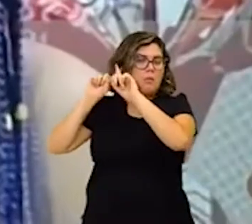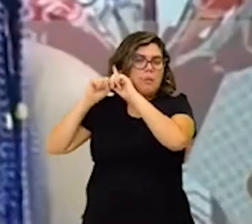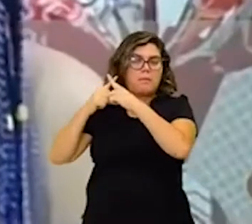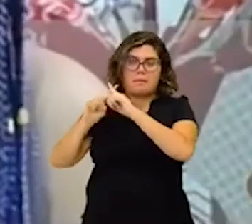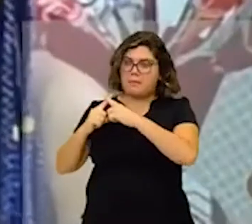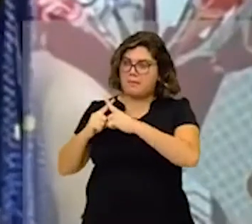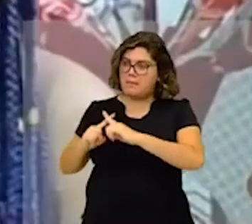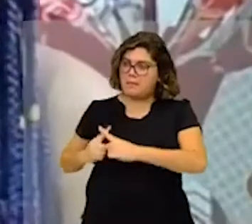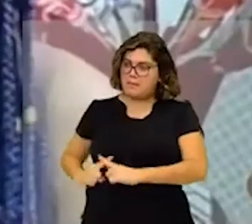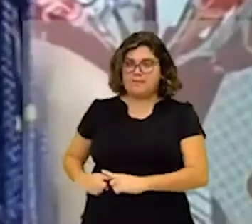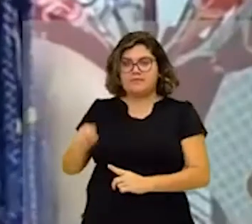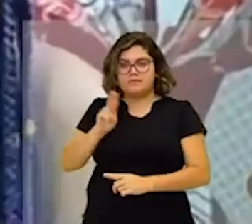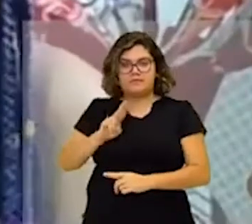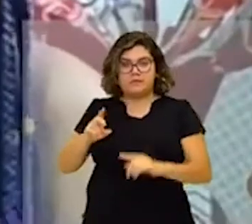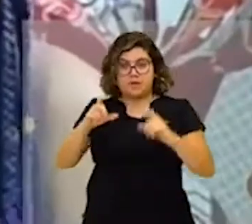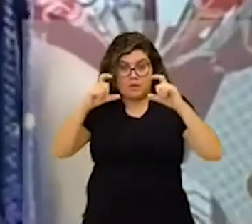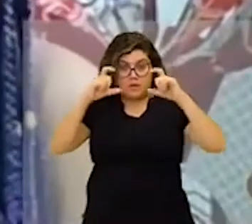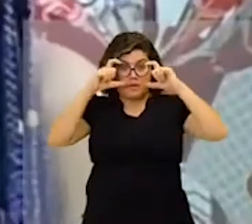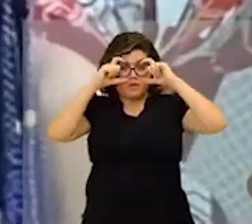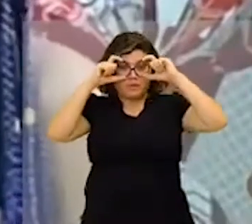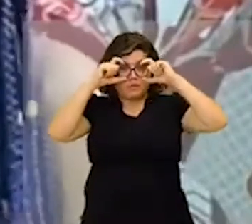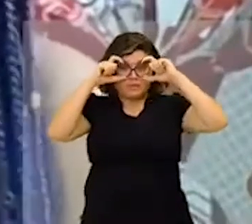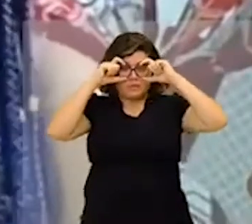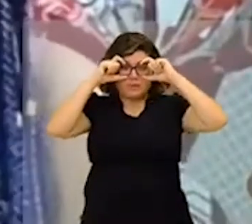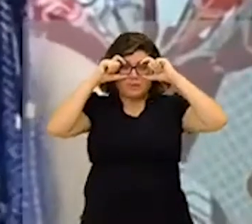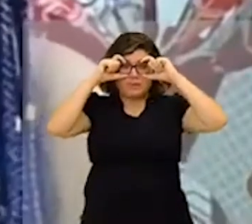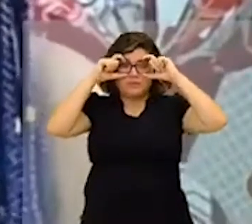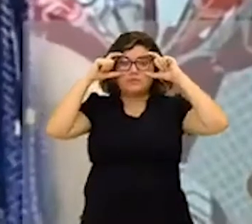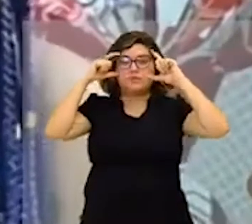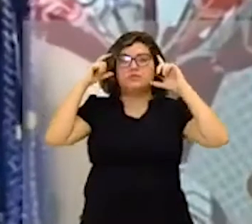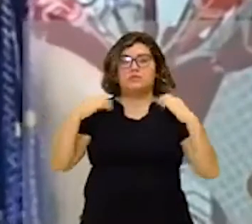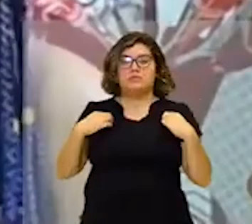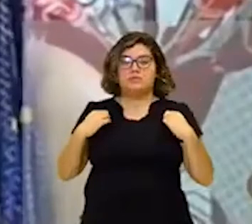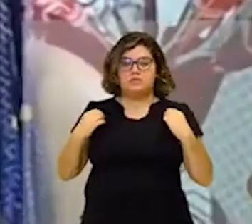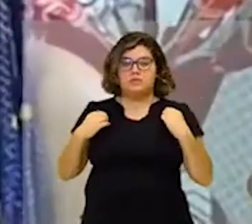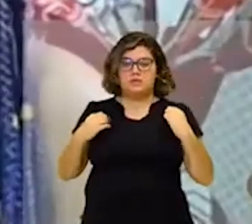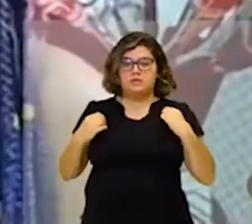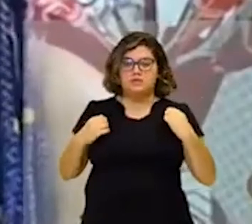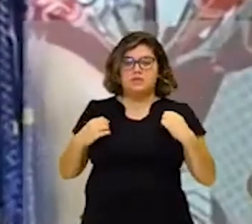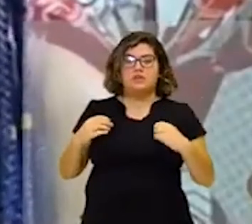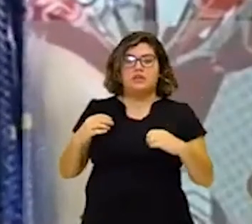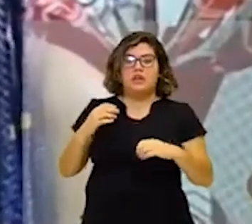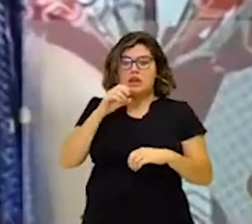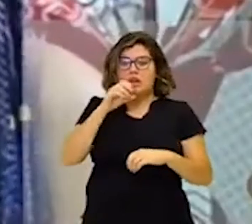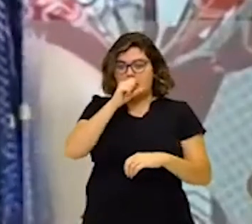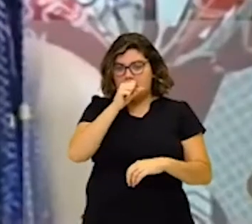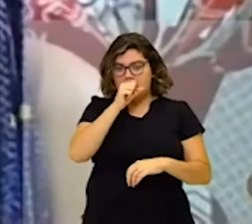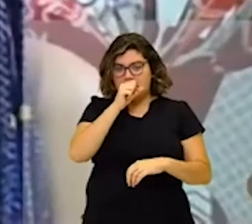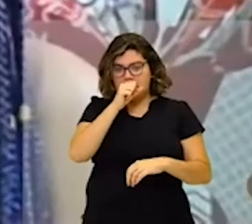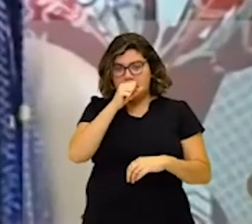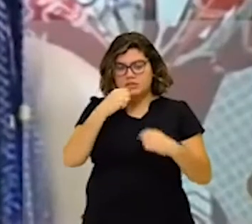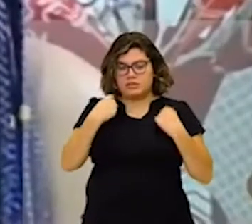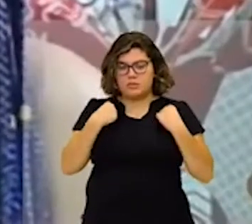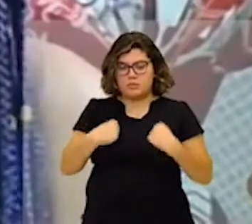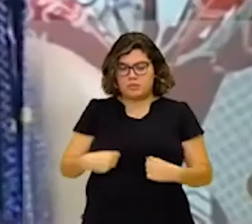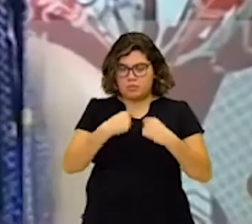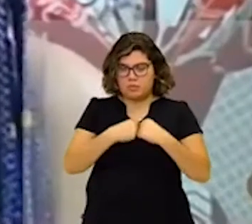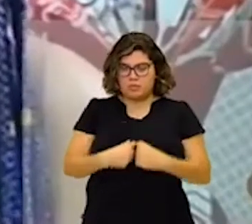óculos óculos de grau escuro uma blusa laranja listrada e no meu fundo é é uma parede colorida